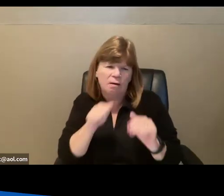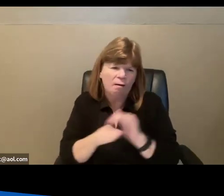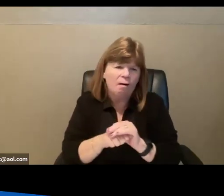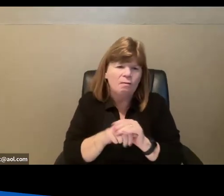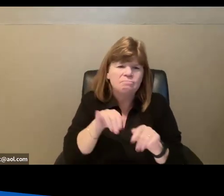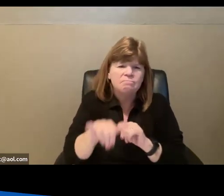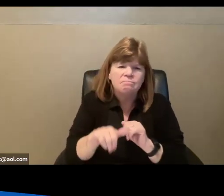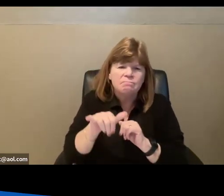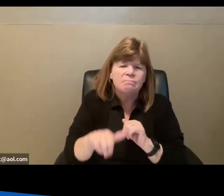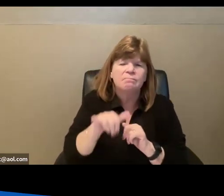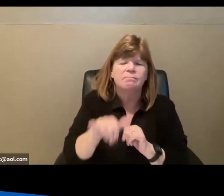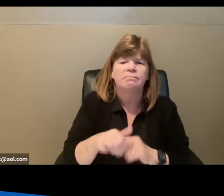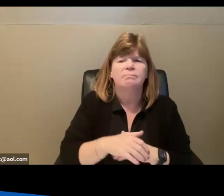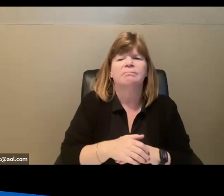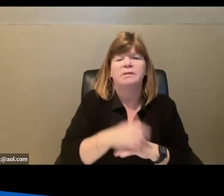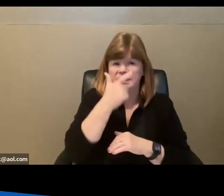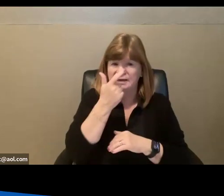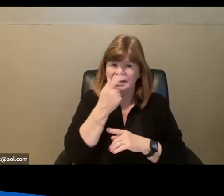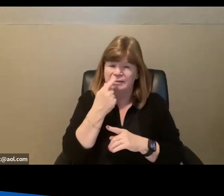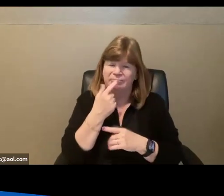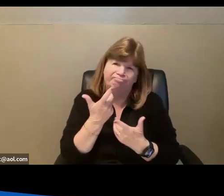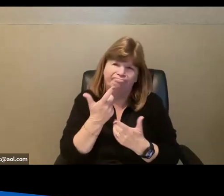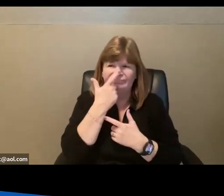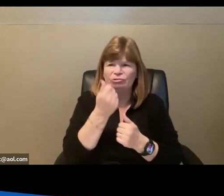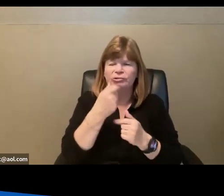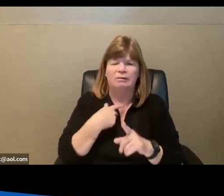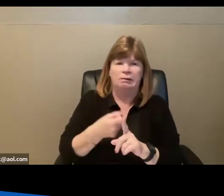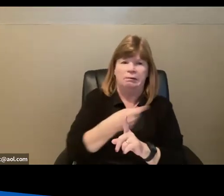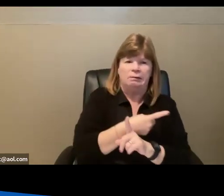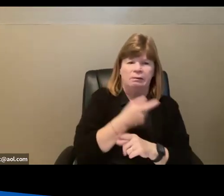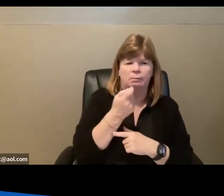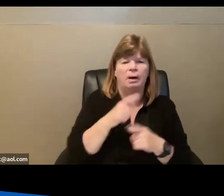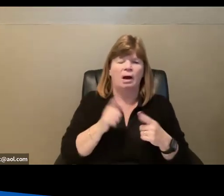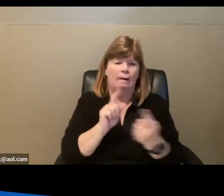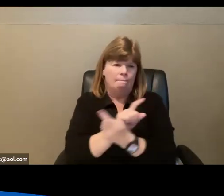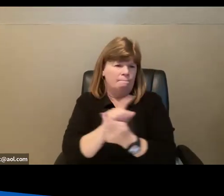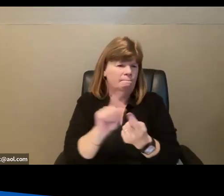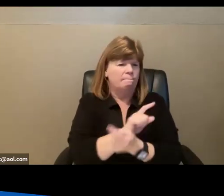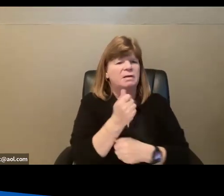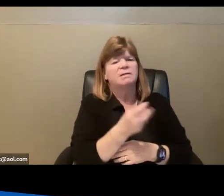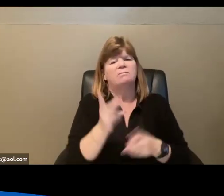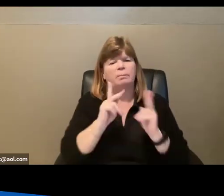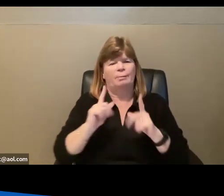Un apunte interesante. Recientemente he conocido a varias personas que han tenido reemplazos de rodilla,